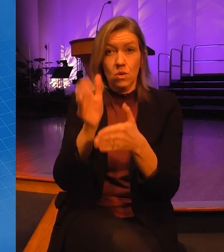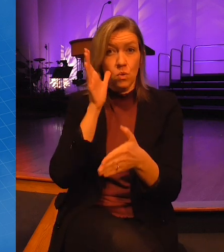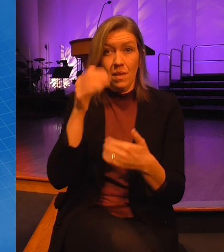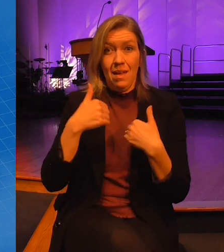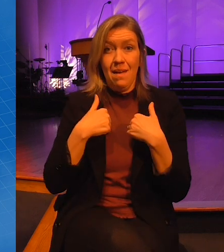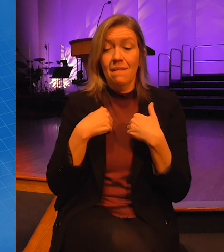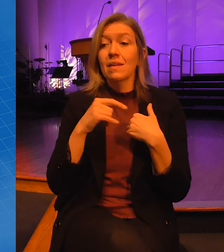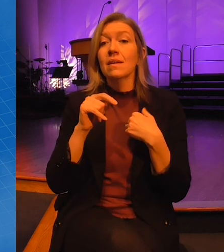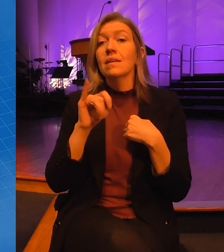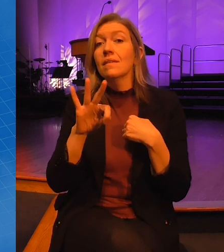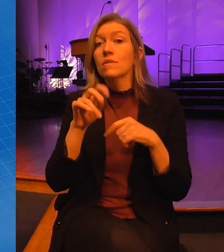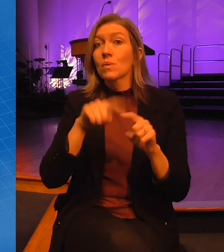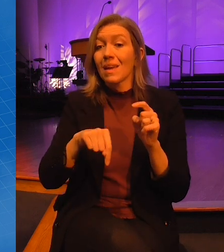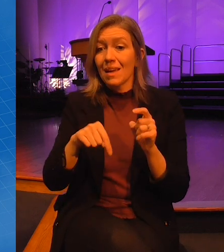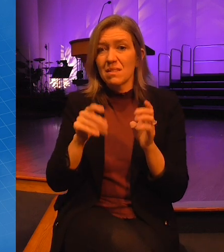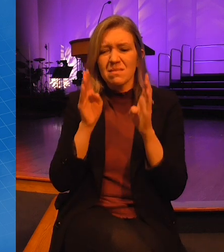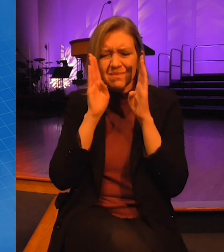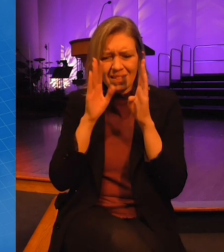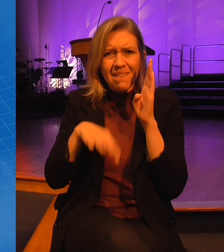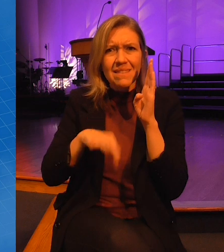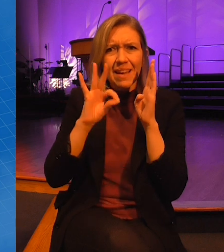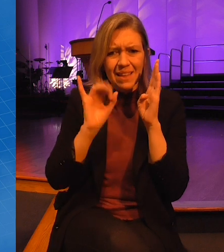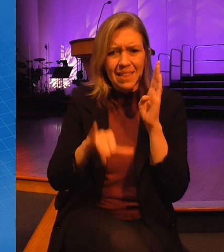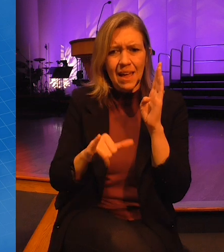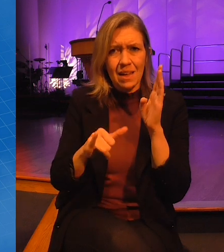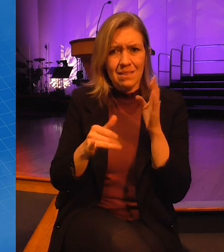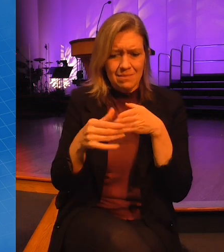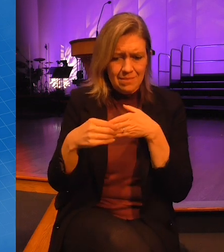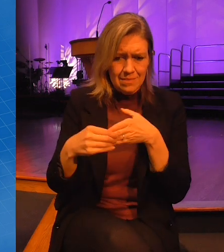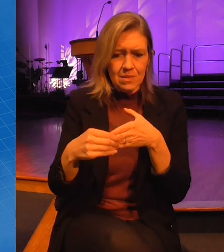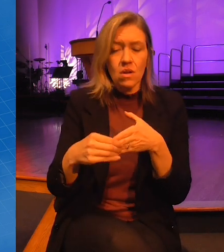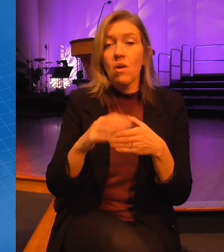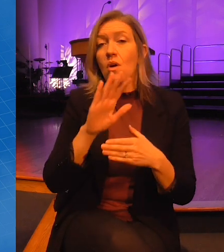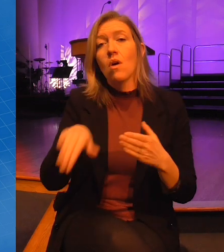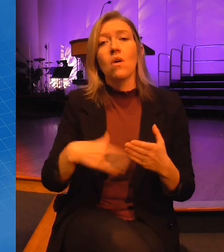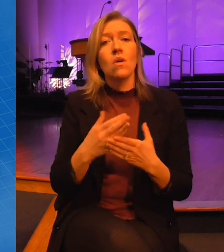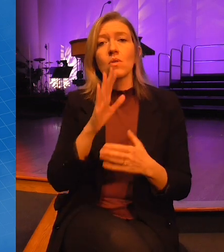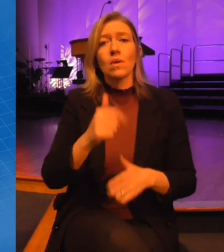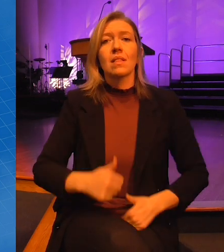pasarás toda tu vida pasando tus días en los extremos de los hilos que alguien más